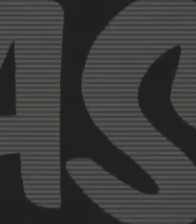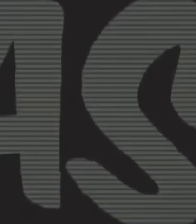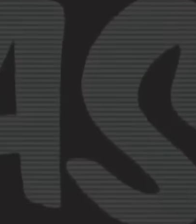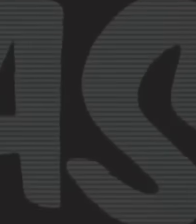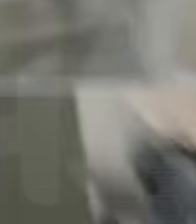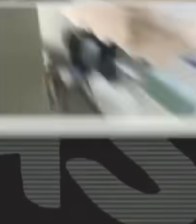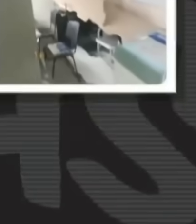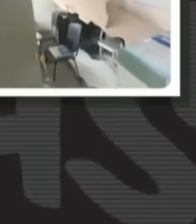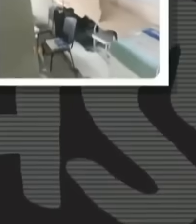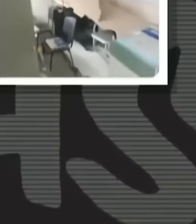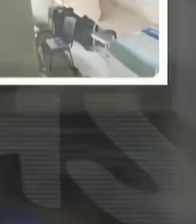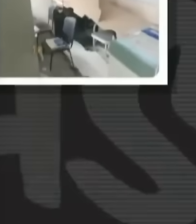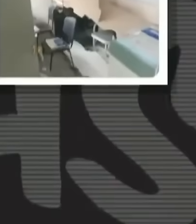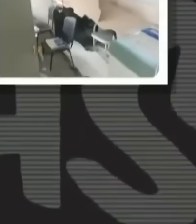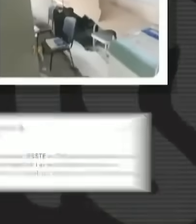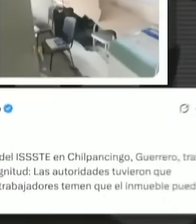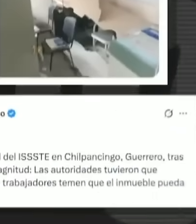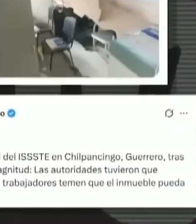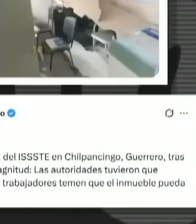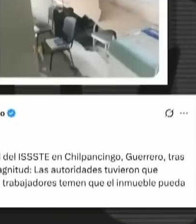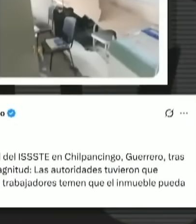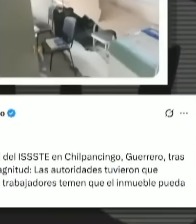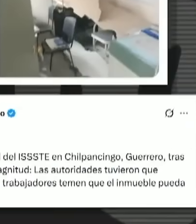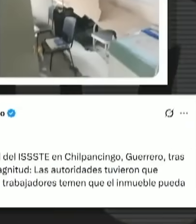daños en el nuevo hospital del ISE en Chilpancingo, Guerrero, por el sismo del